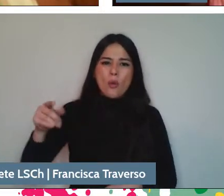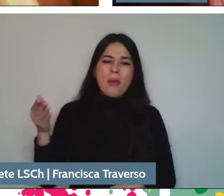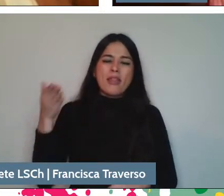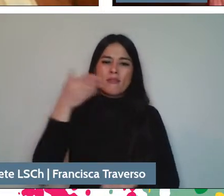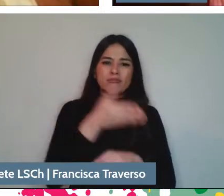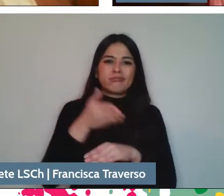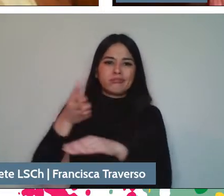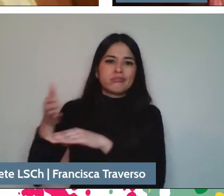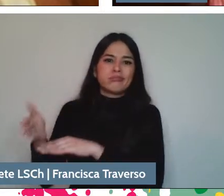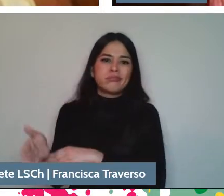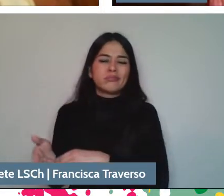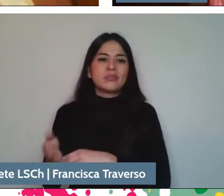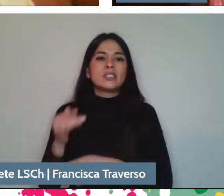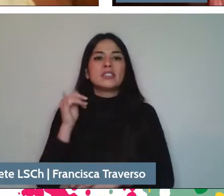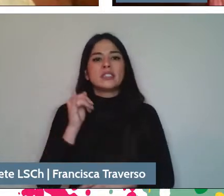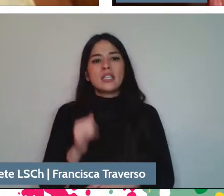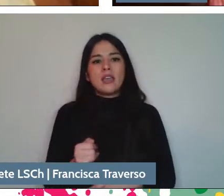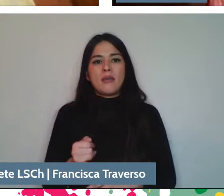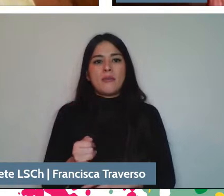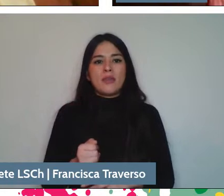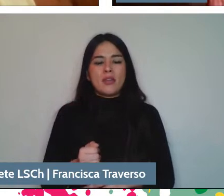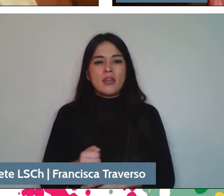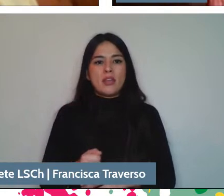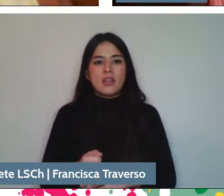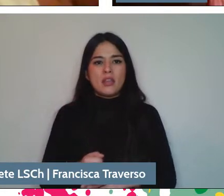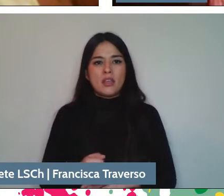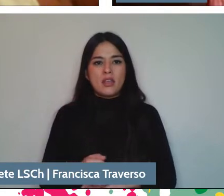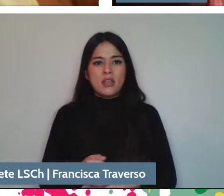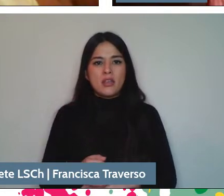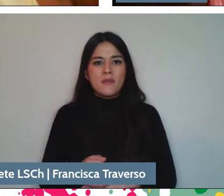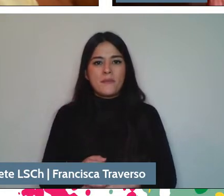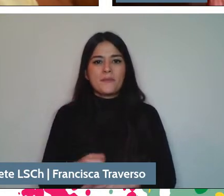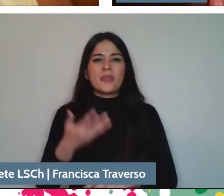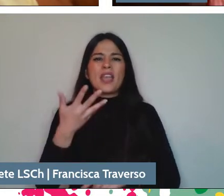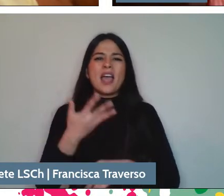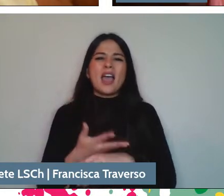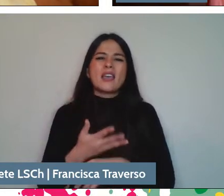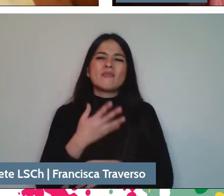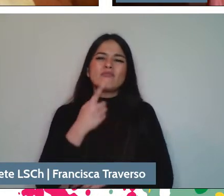siempre significa una cierta melancolía creo yo.